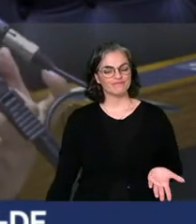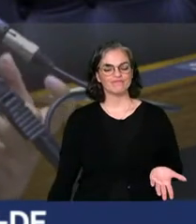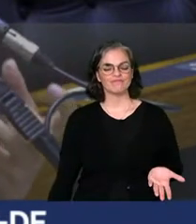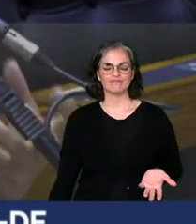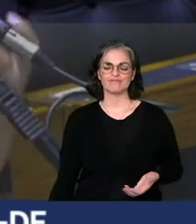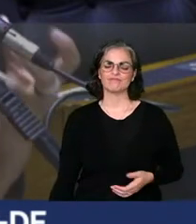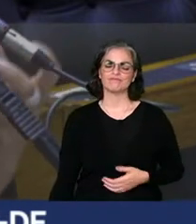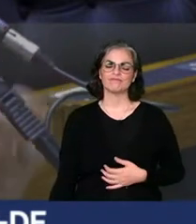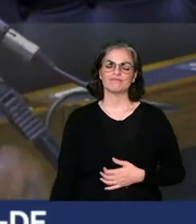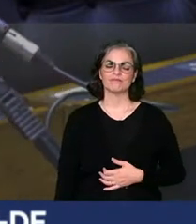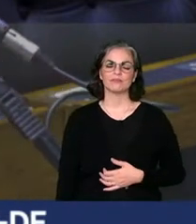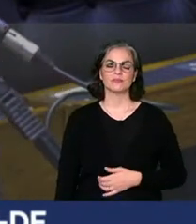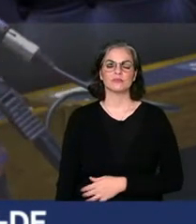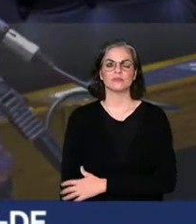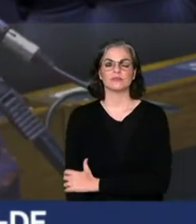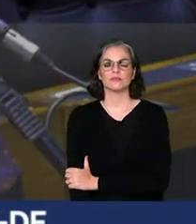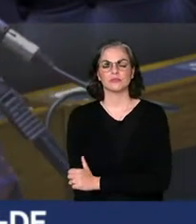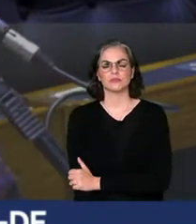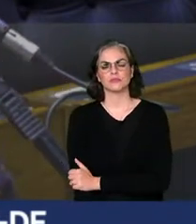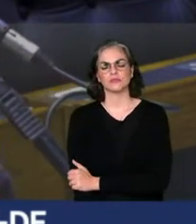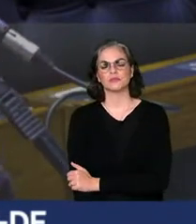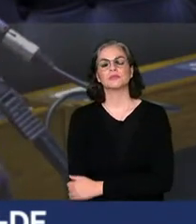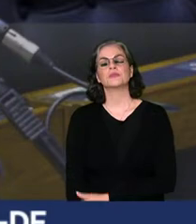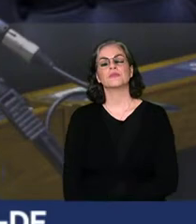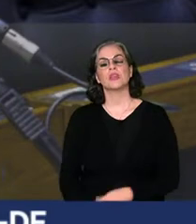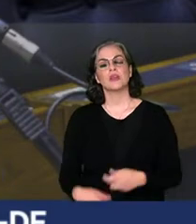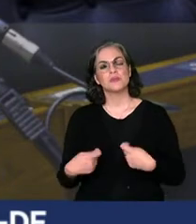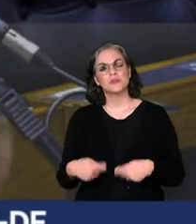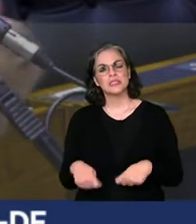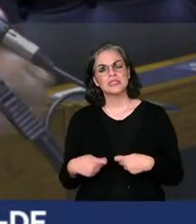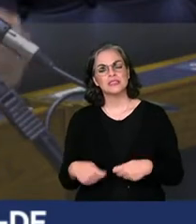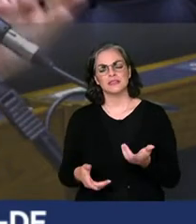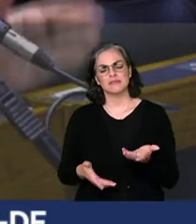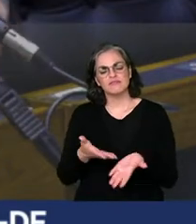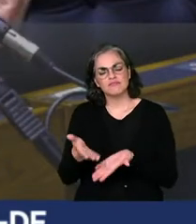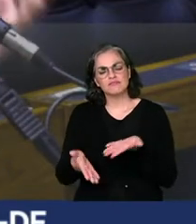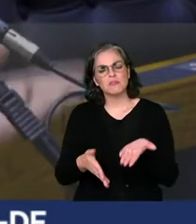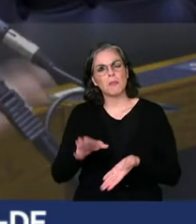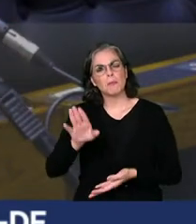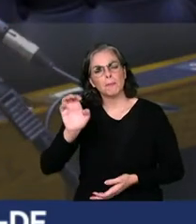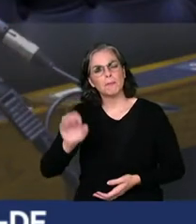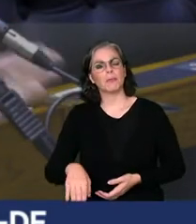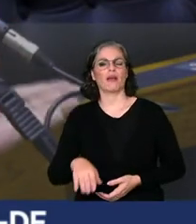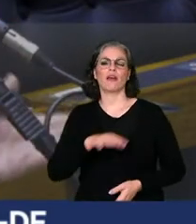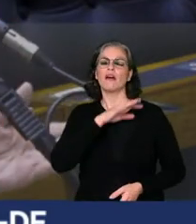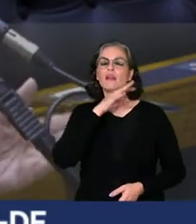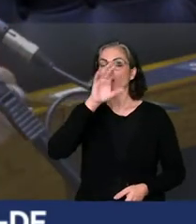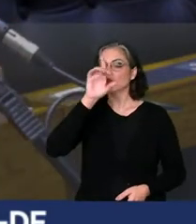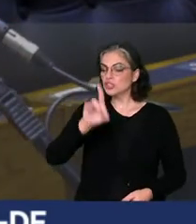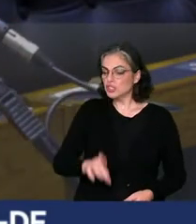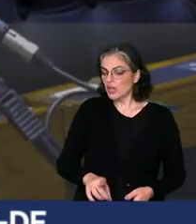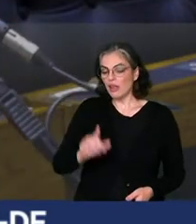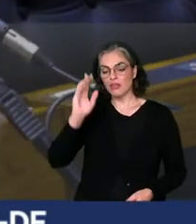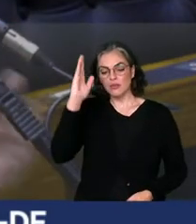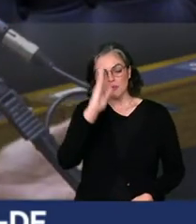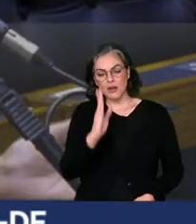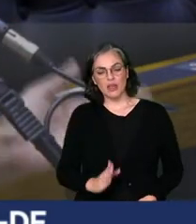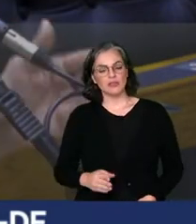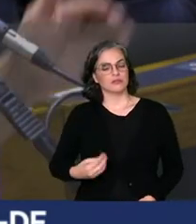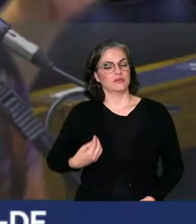HUMANO É A MESMA DOS ANIMAIS. TEM RAZÃO O DEPUTADO FRED QUANDO DIZ QUE É PRECISO PRESERVAR O BEM-ESTAR DOS ANIMAIS, A DEFESA DOS DIREITOS